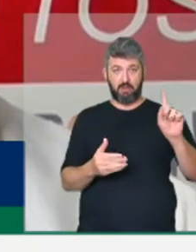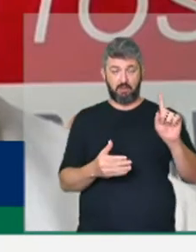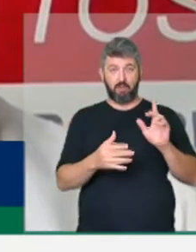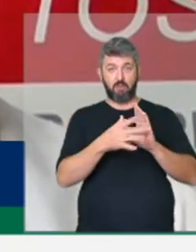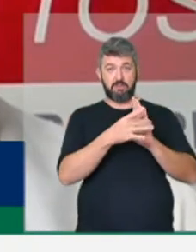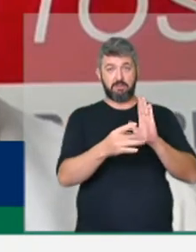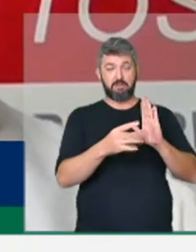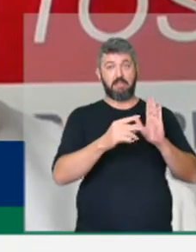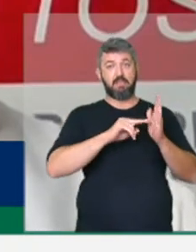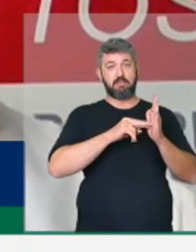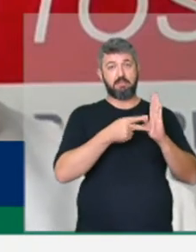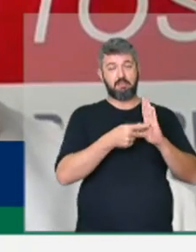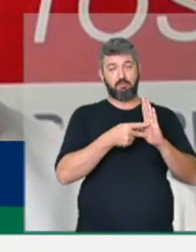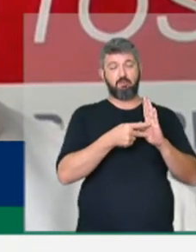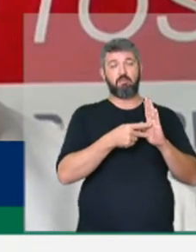ESTÁ HAVENDO UMA INCOMPREENSÃO PELO QUE PUDE